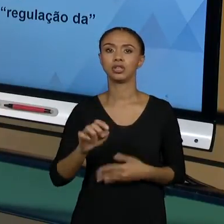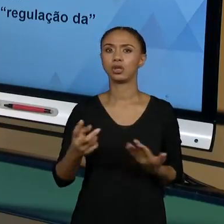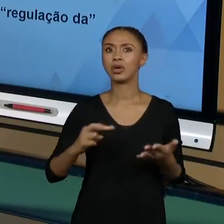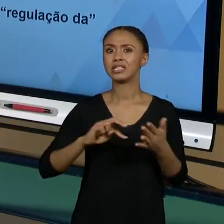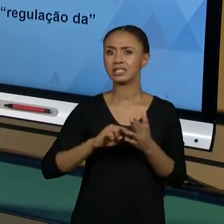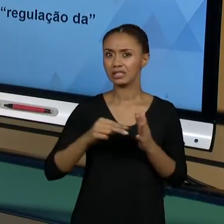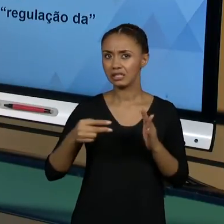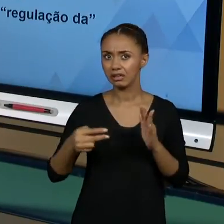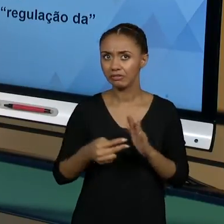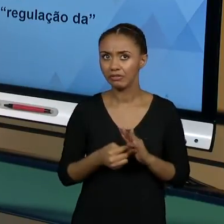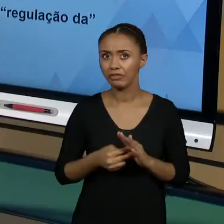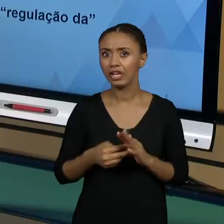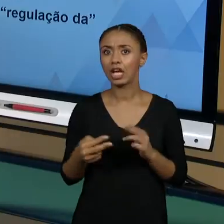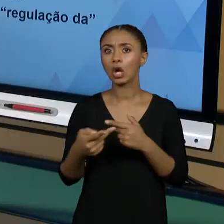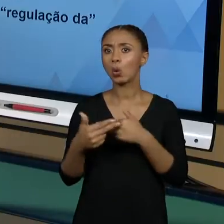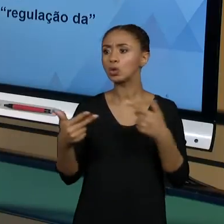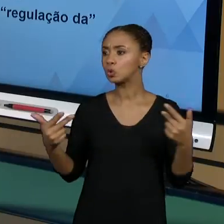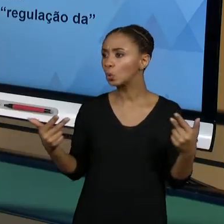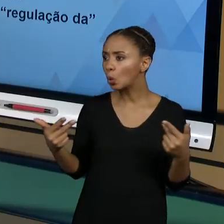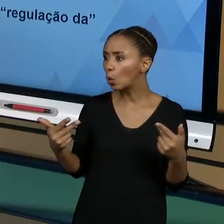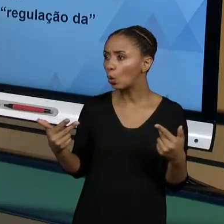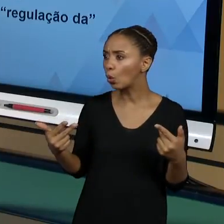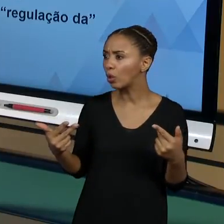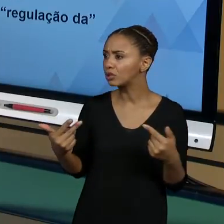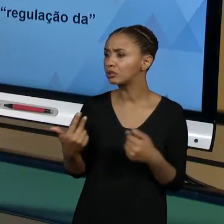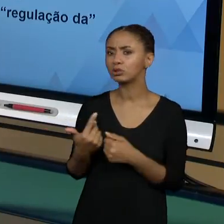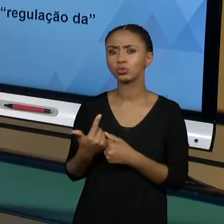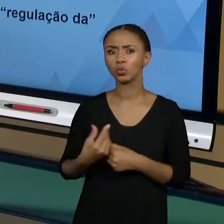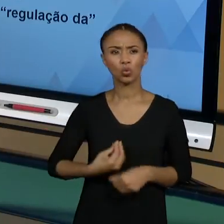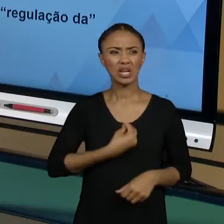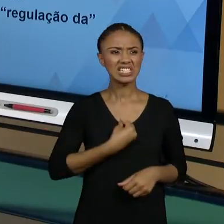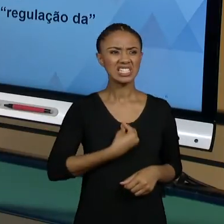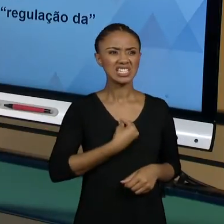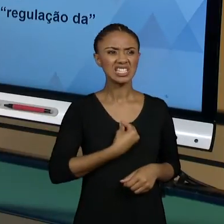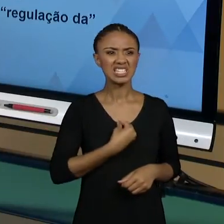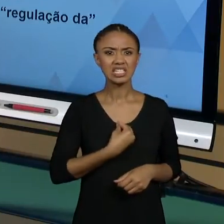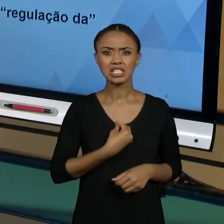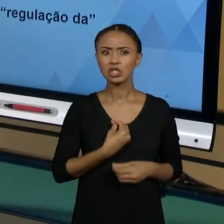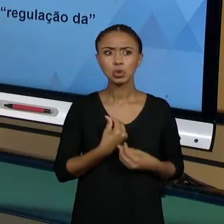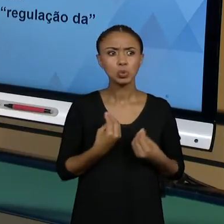EXISTÊNCIA MATERIAL. SIM, AS COISAS TÊM EXISTÊNCIA MATERIAL, MAS, ESSAS COISAS, ELAS SÓ